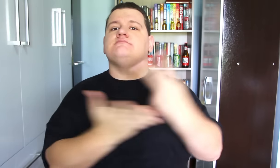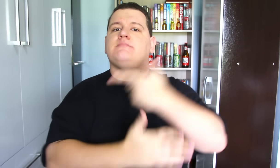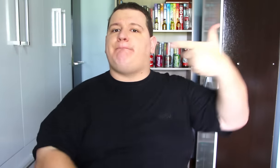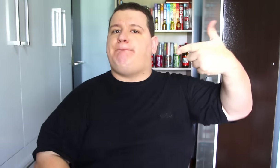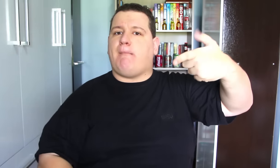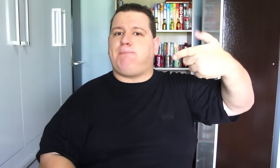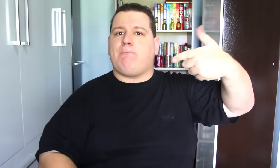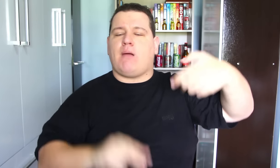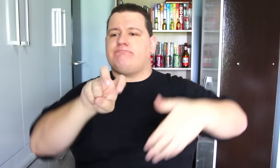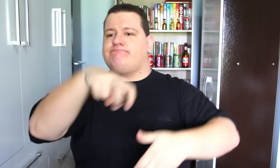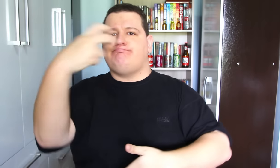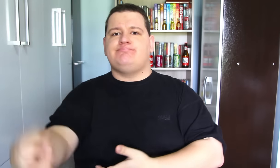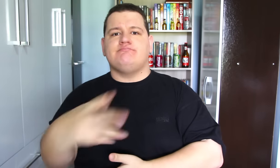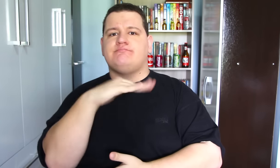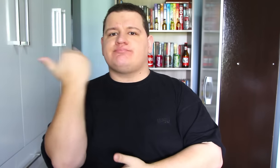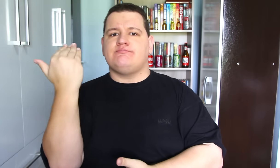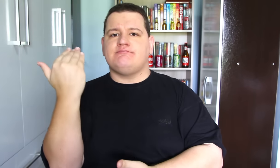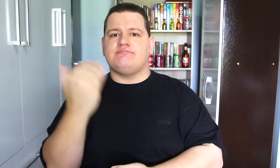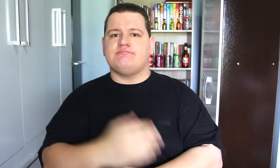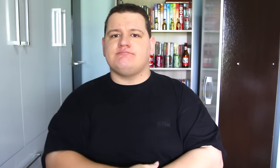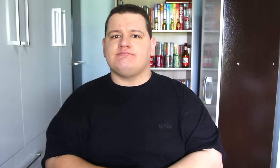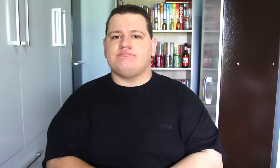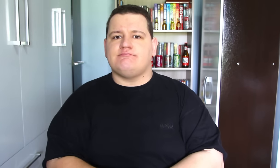e foi morto a tiros.